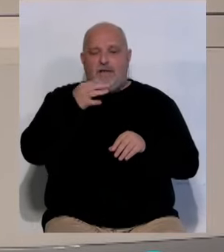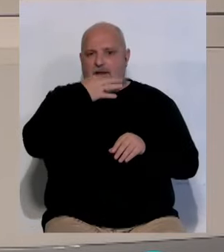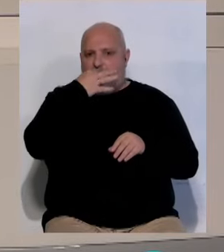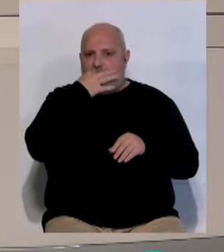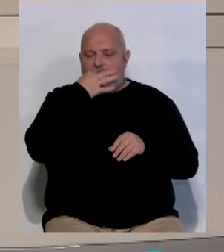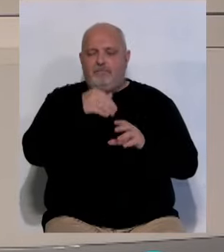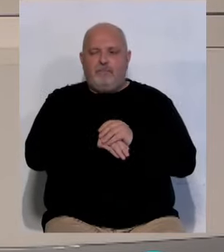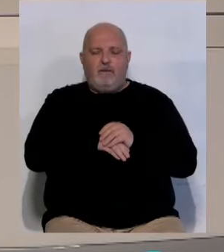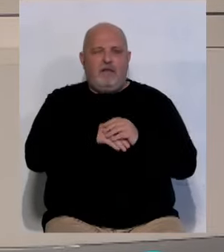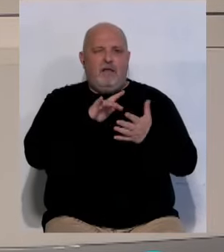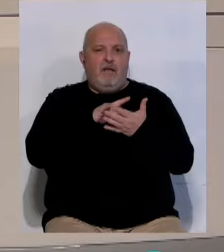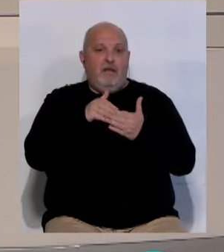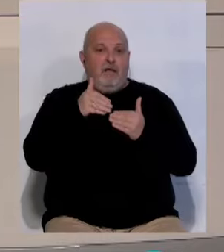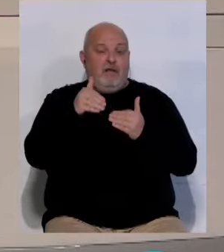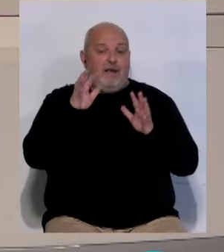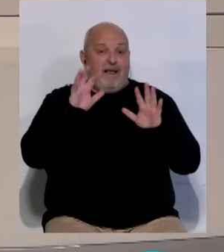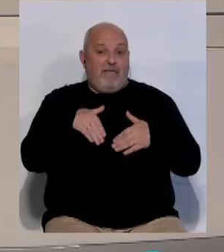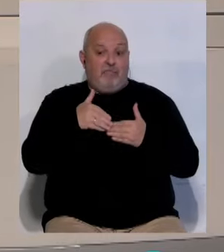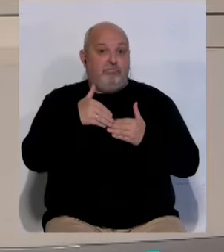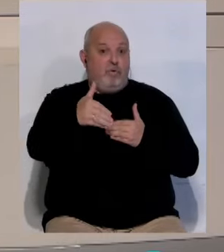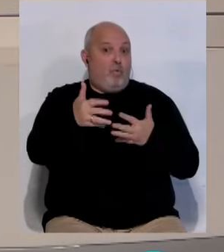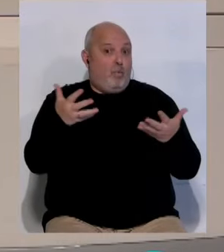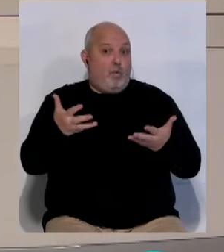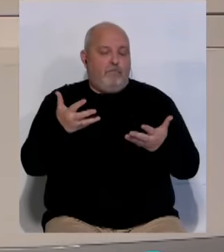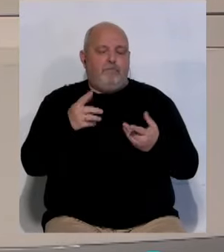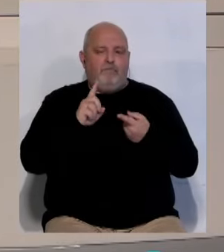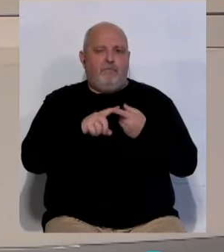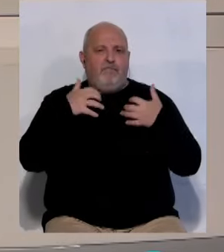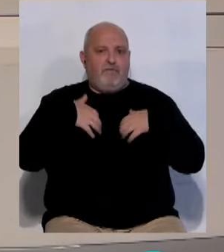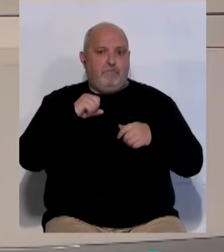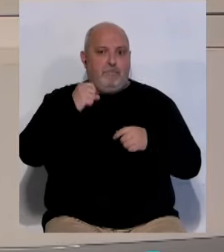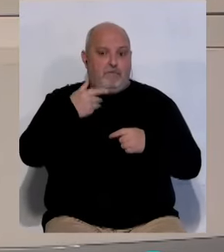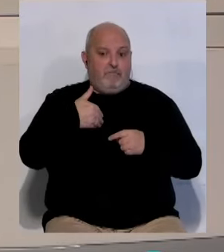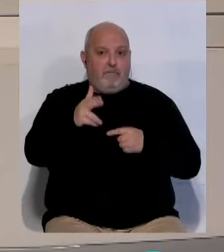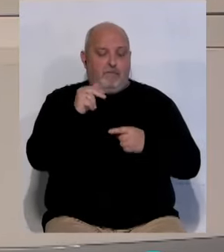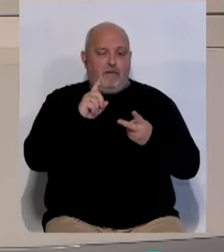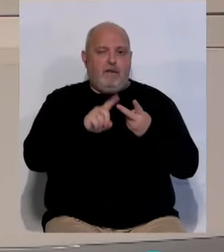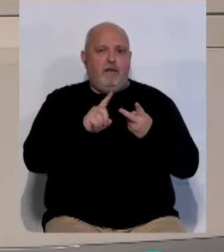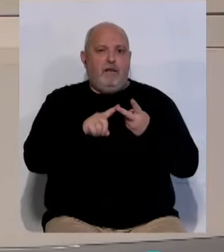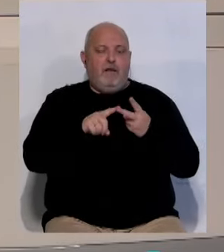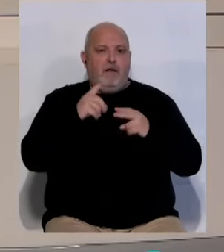fijamos en el calendario del conjunto cadista va a recibir al betis va a visitar a los asuna